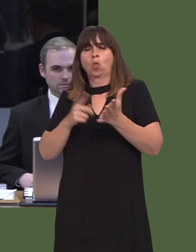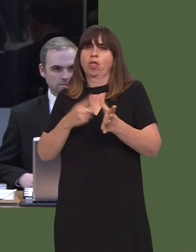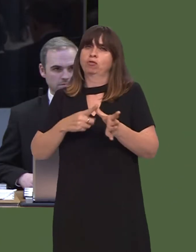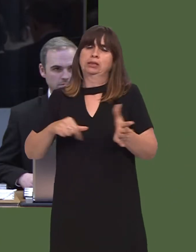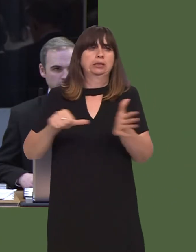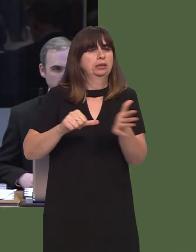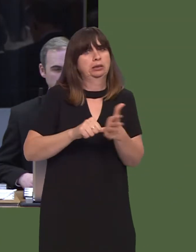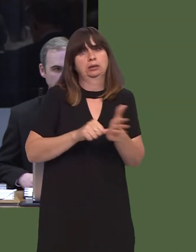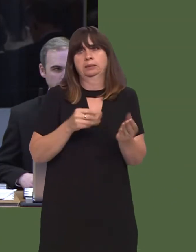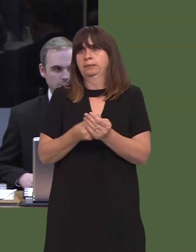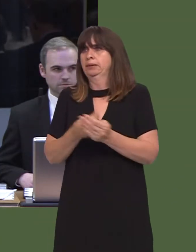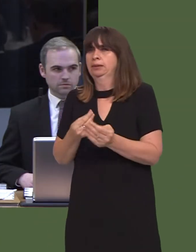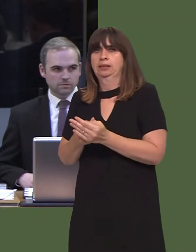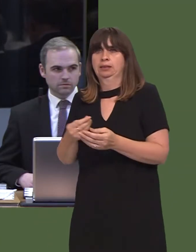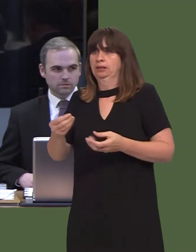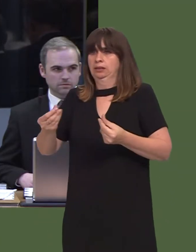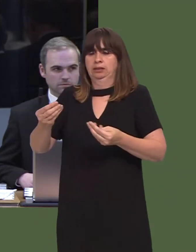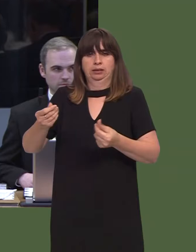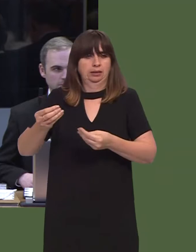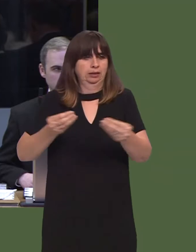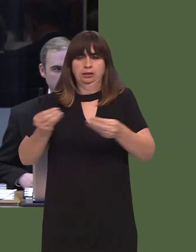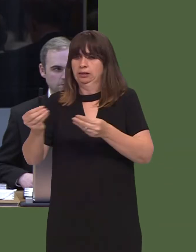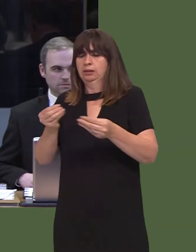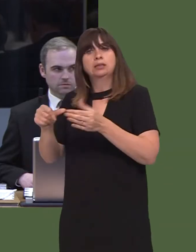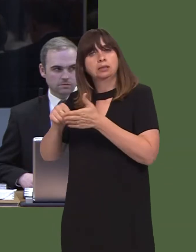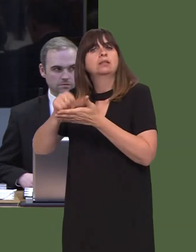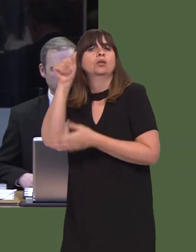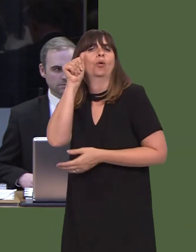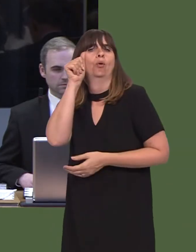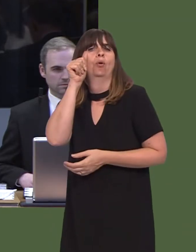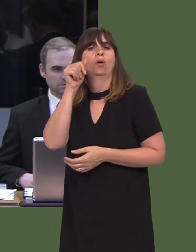yr achos yma, nid oedd y cyngor yn ystyried eu bod nhwín gallu gweld yr unigolyn yma